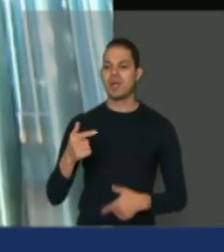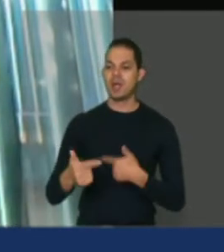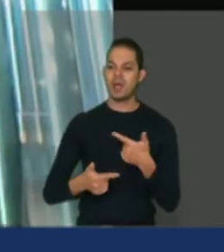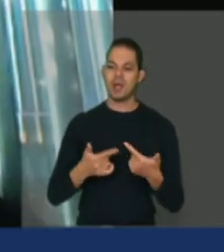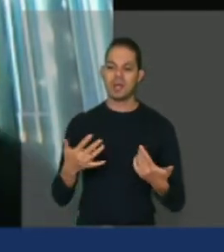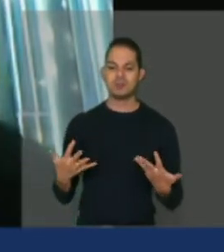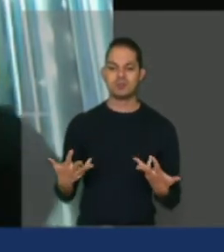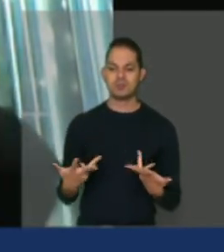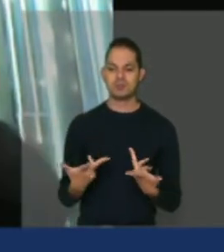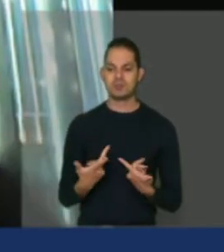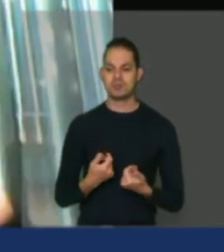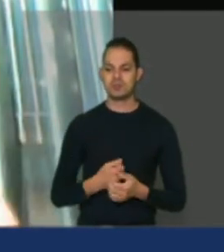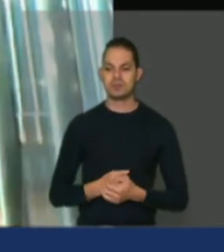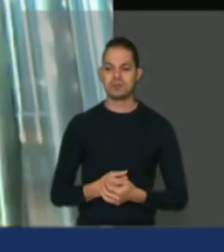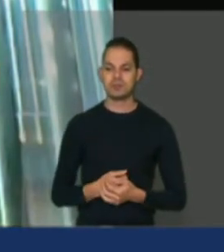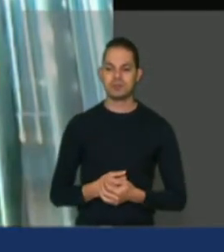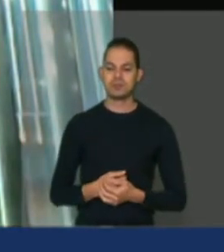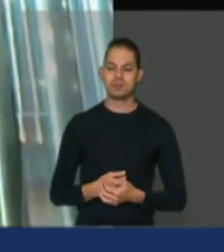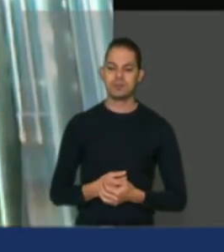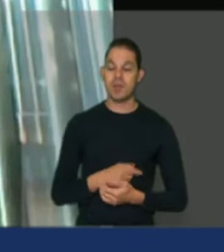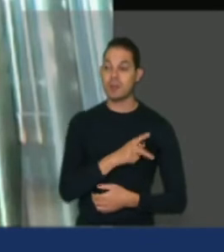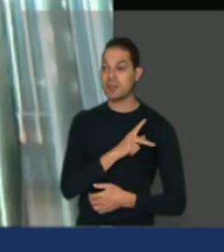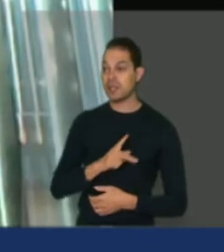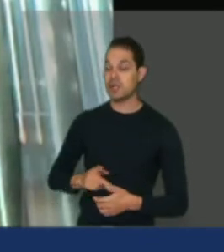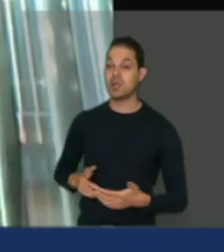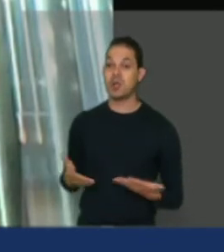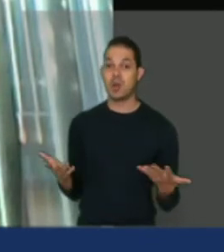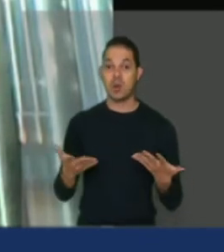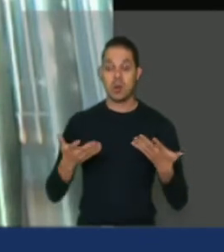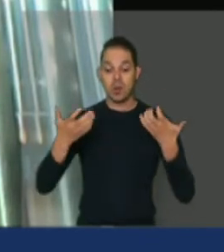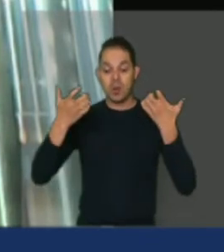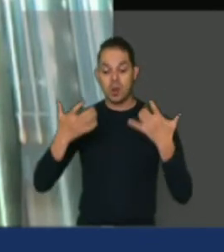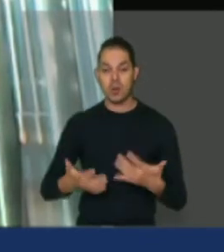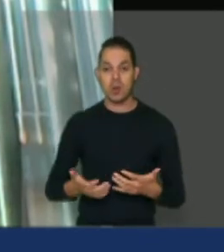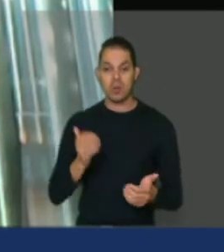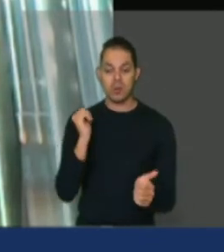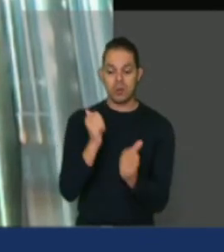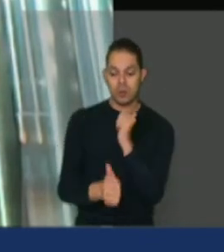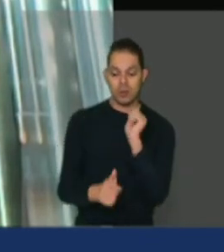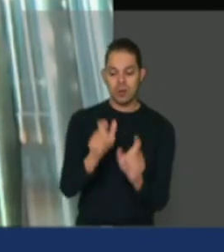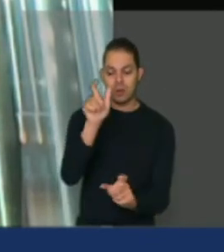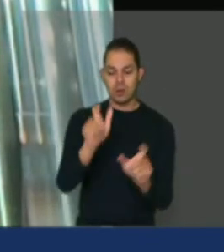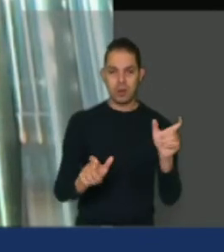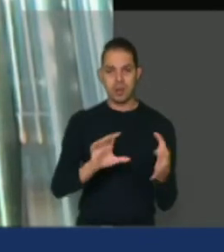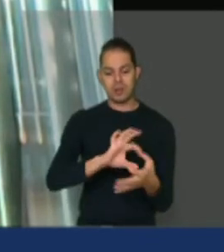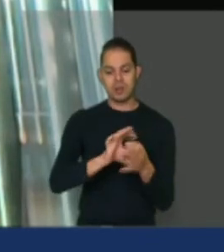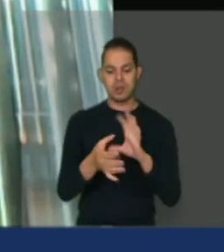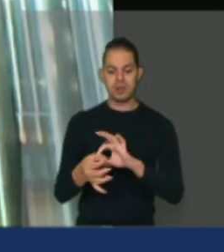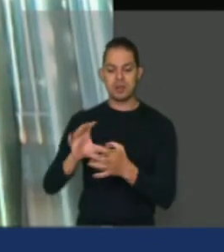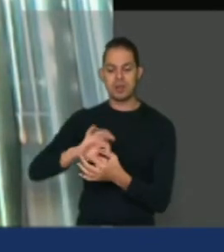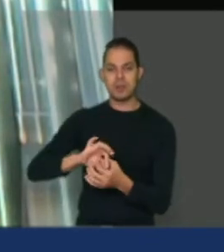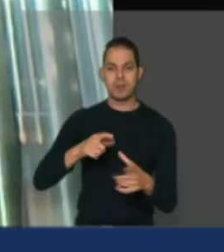GILBERTO EU GOSTARIA DE FALAR UM POUQUINHO SOBRE OS NOSSOS ATLETAS QUE ESTÃO NAS OLIMPÍADAS DE TÓ QUIO, EU COMO PROFESSORA DE EDUCAÇÃO FÍSICA COMO AMANTE TAMBÉM DO